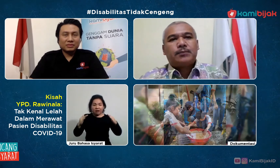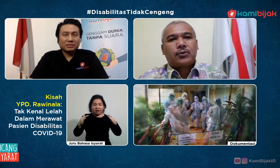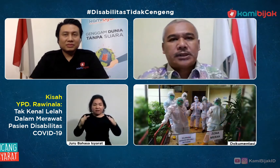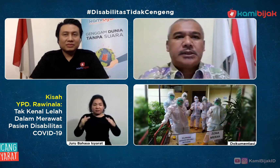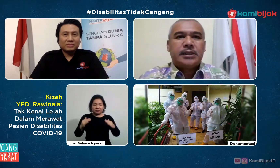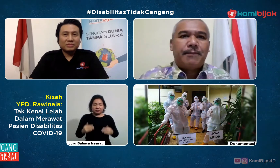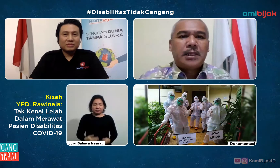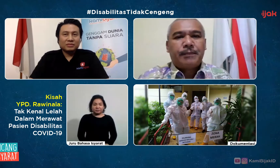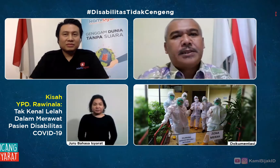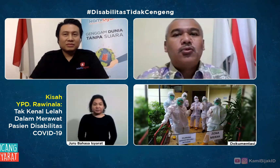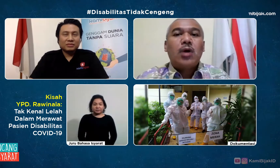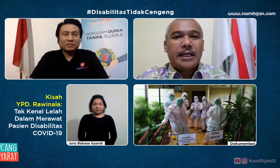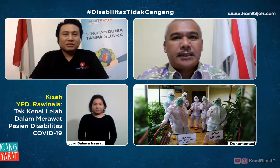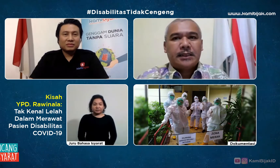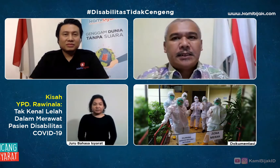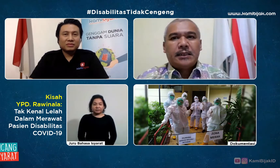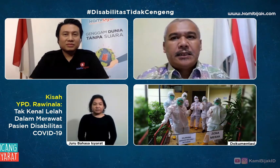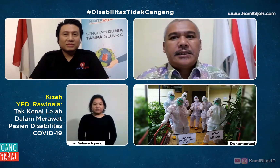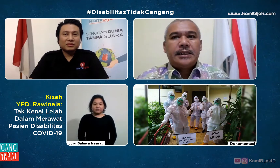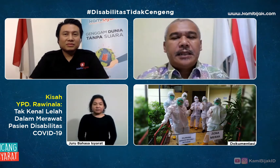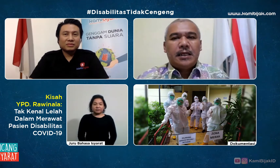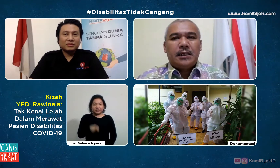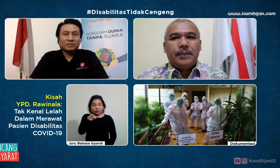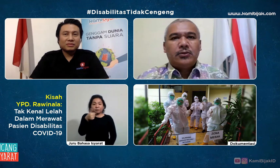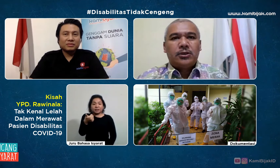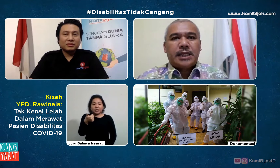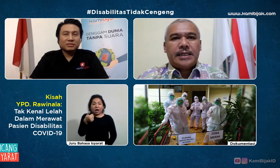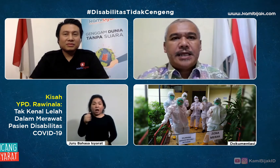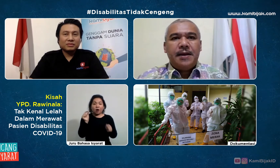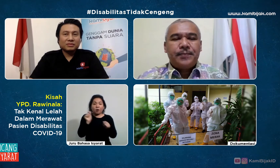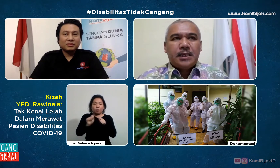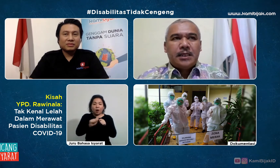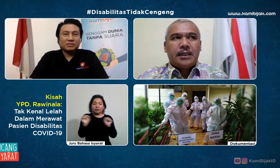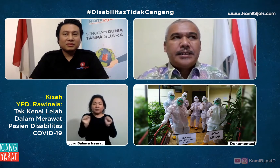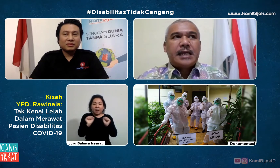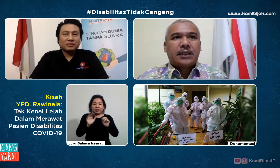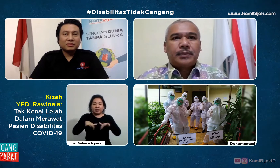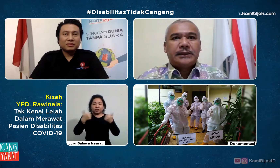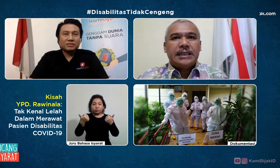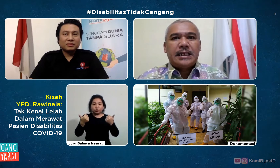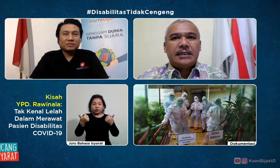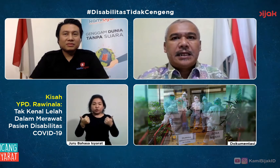juga akan mempercepat proses di dalam penyembuhan jadi menurut saya yang terpenting